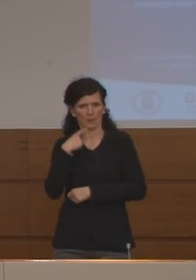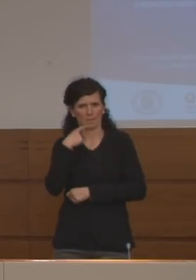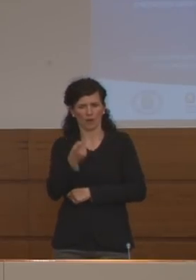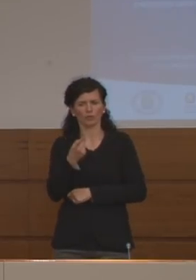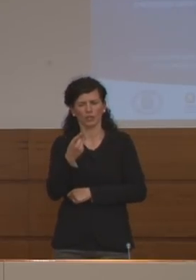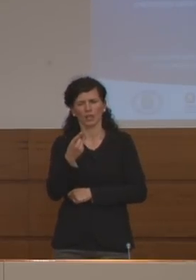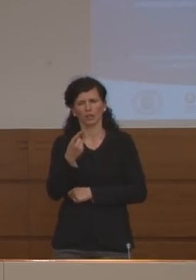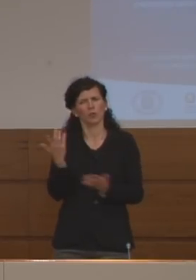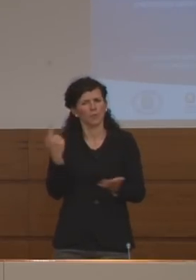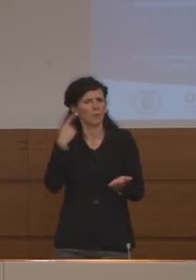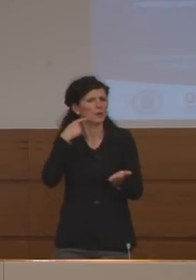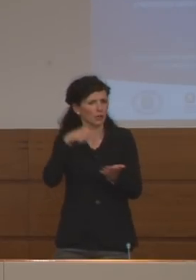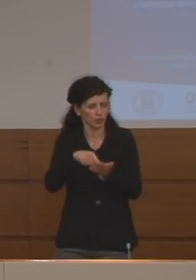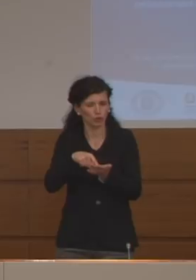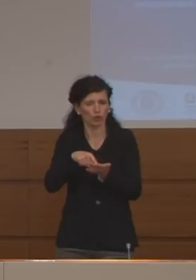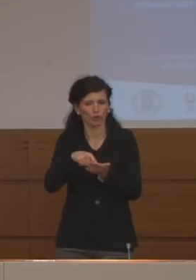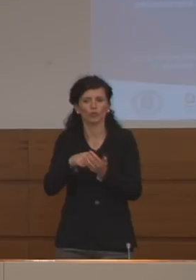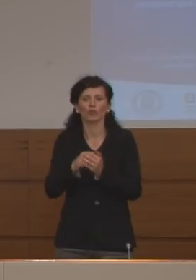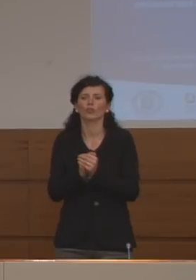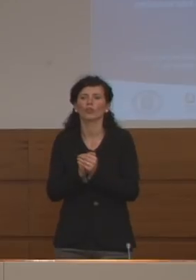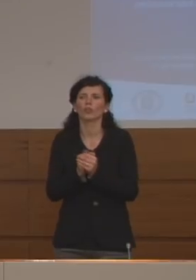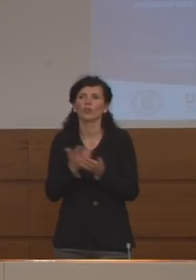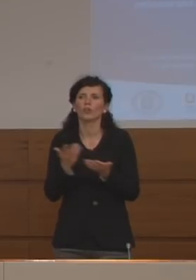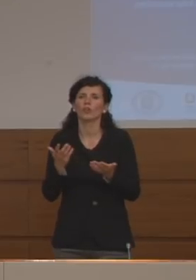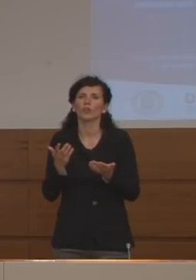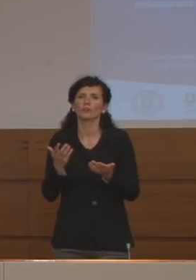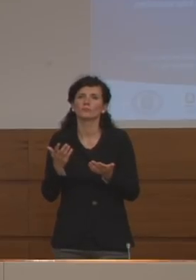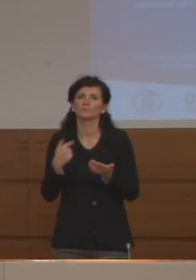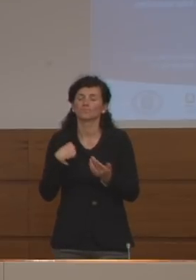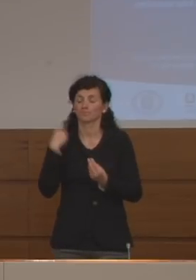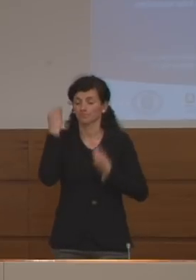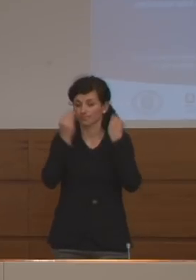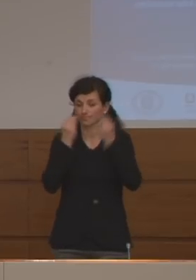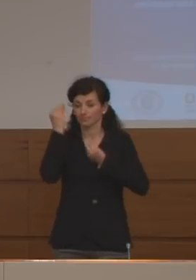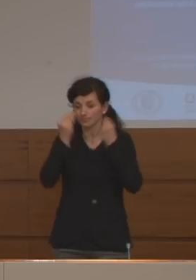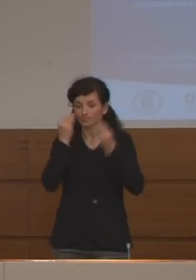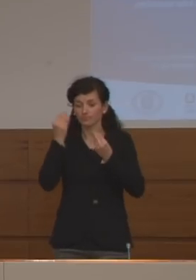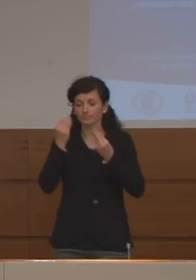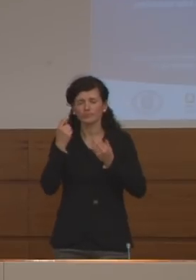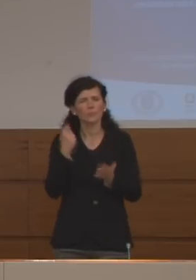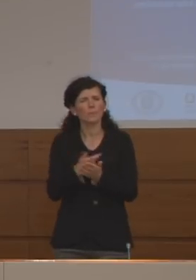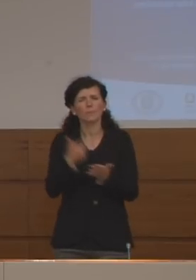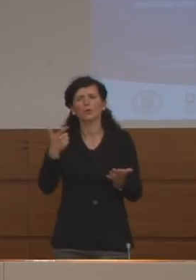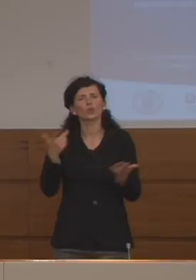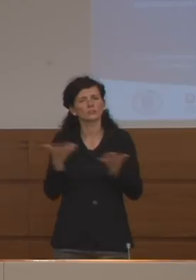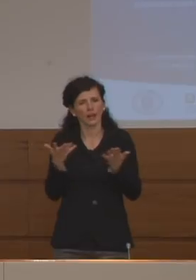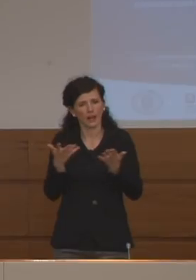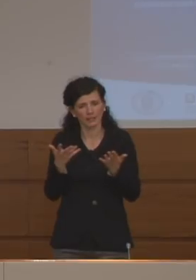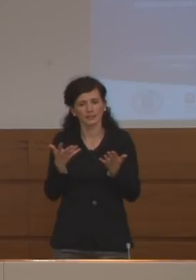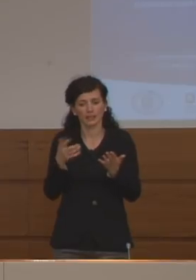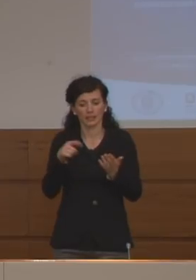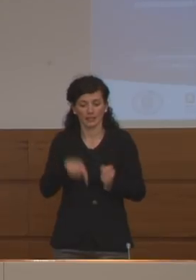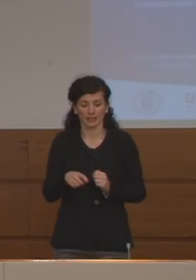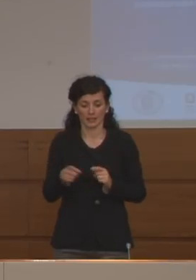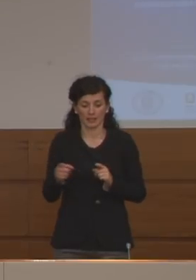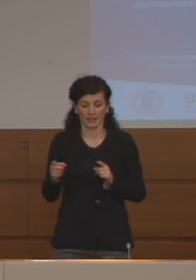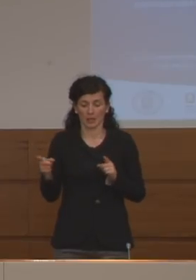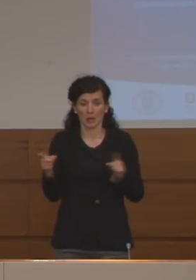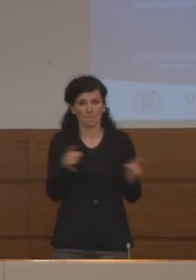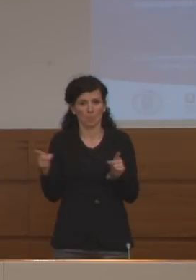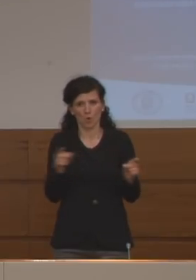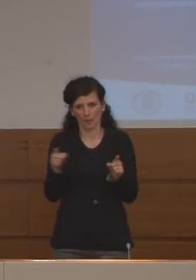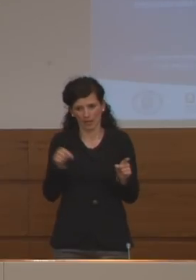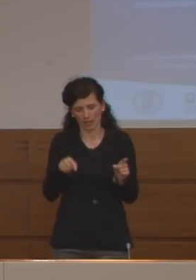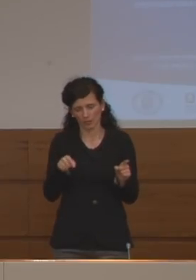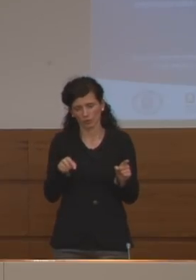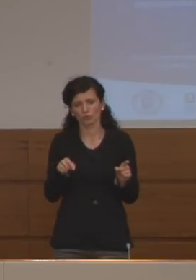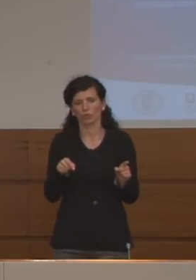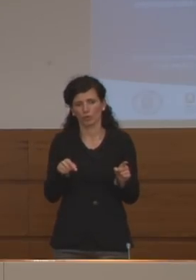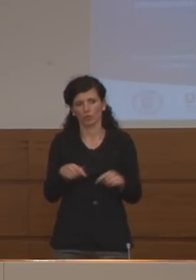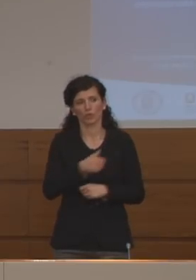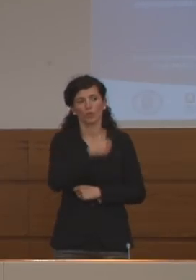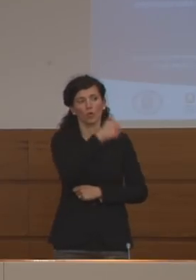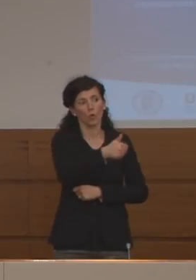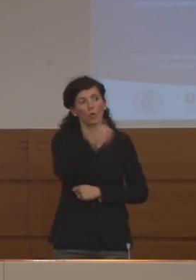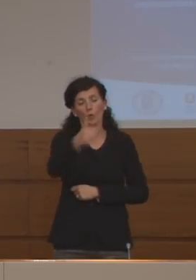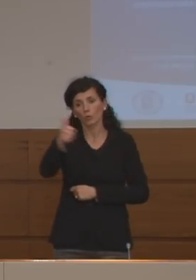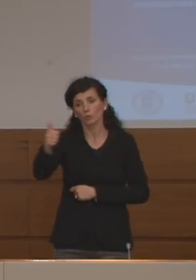assolutamente importante che in questo momento ognuno faccia quello che è